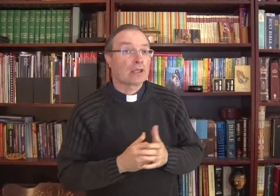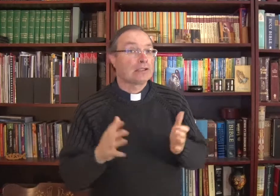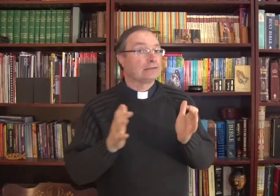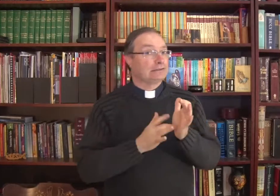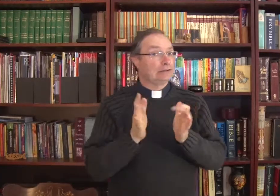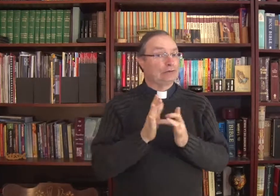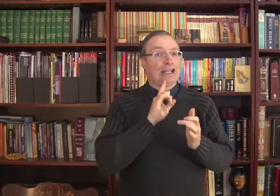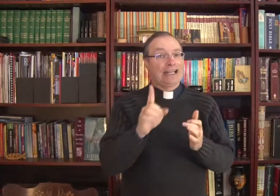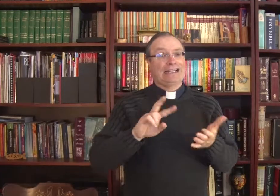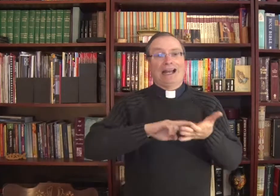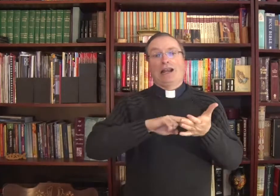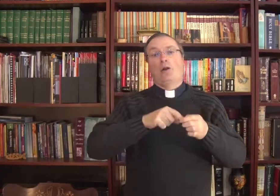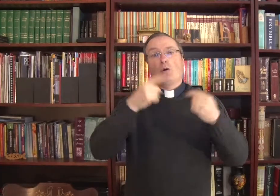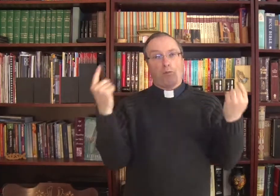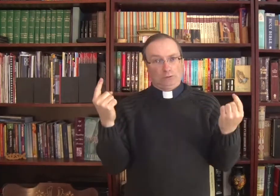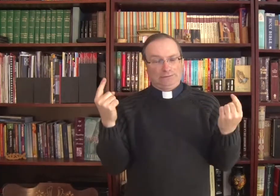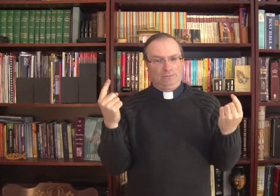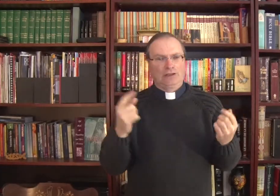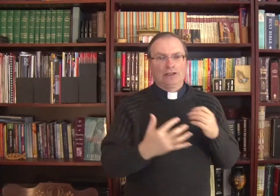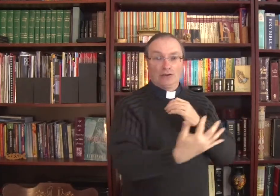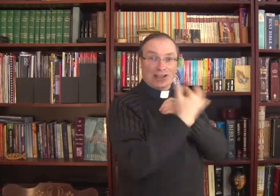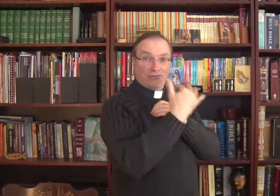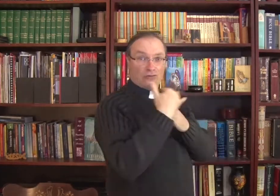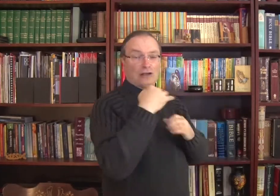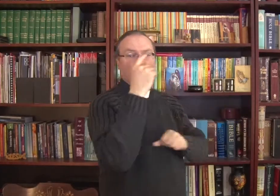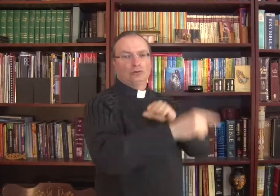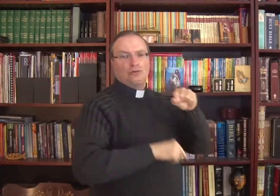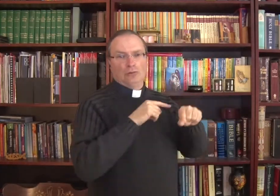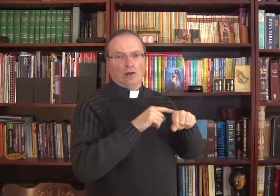Jésus est à l’opposé de l’influence du monde